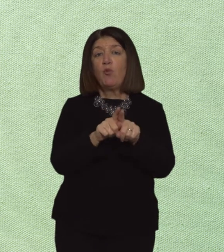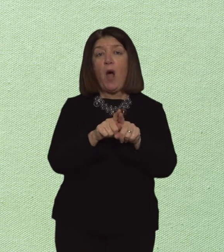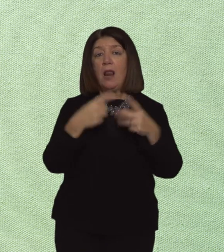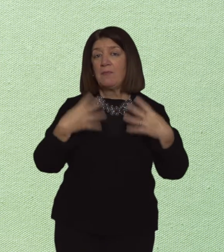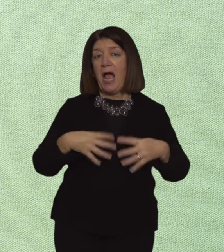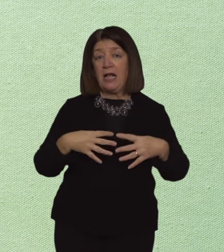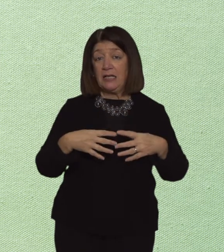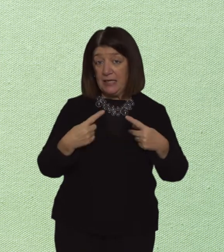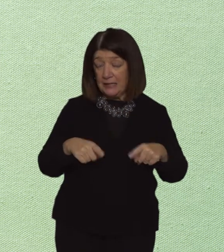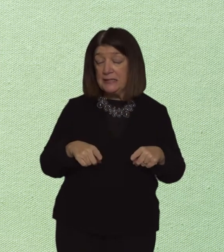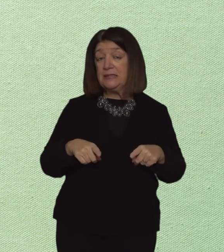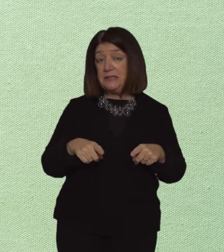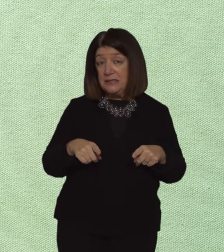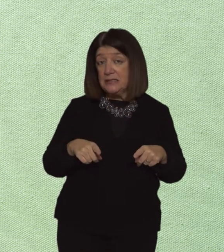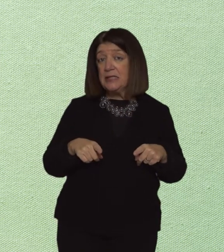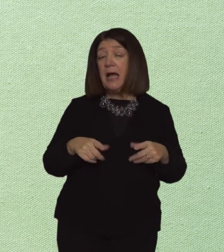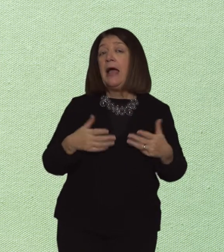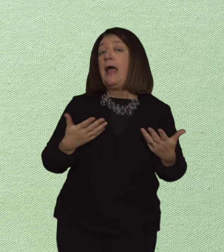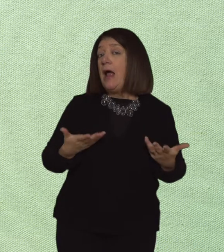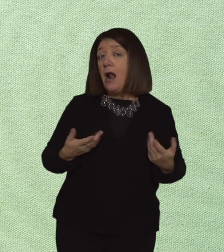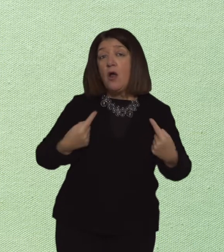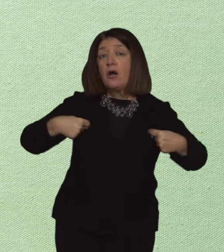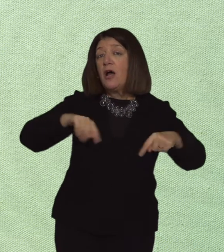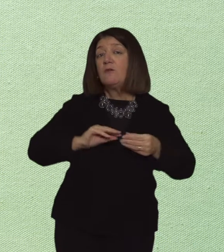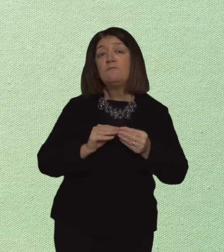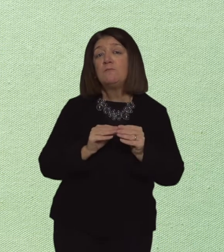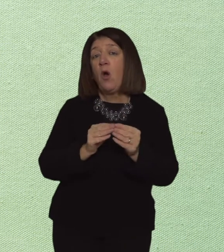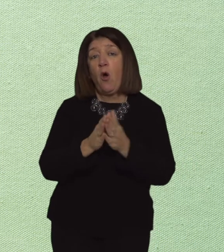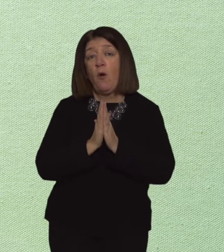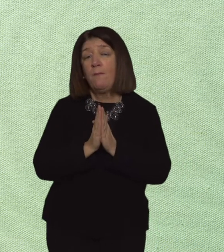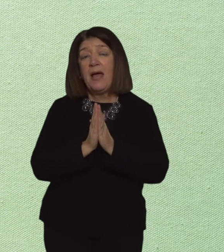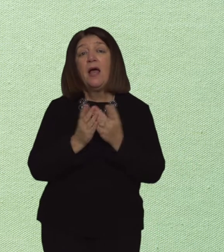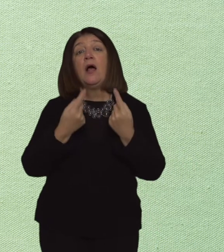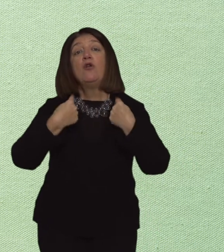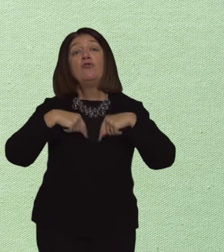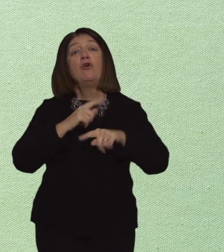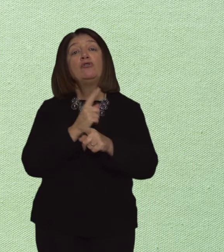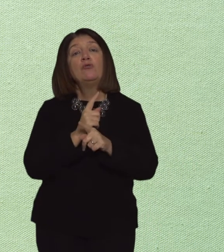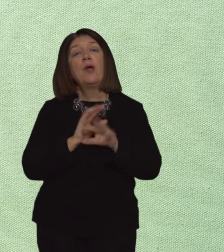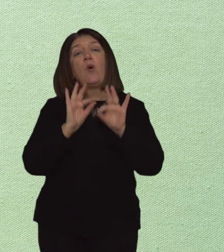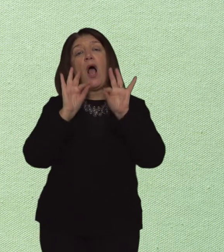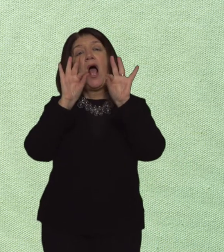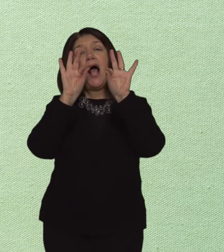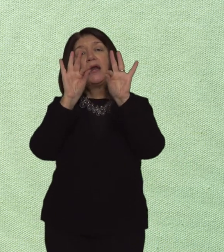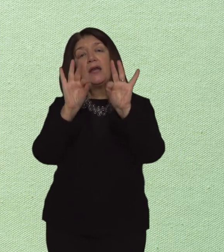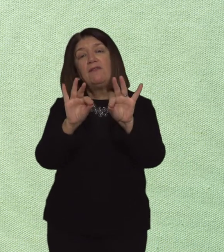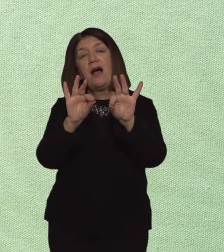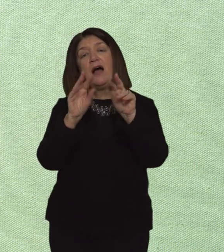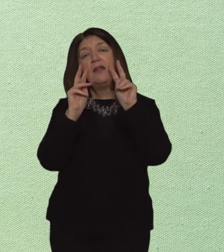ha tutto a che fare non solo con il contesto ma con la cultura sottostante il contesto, se noi